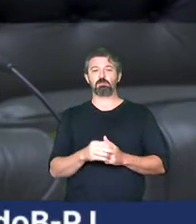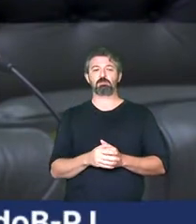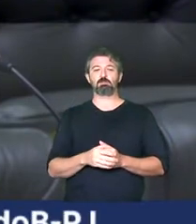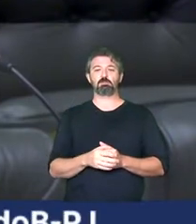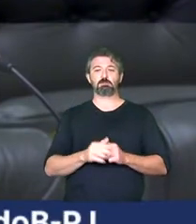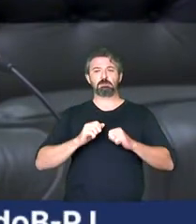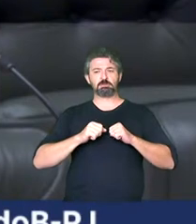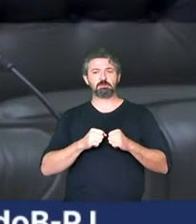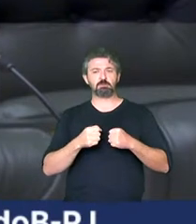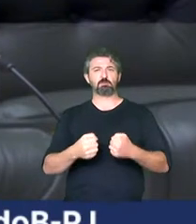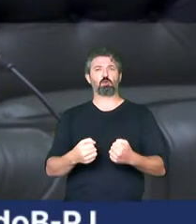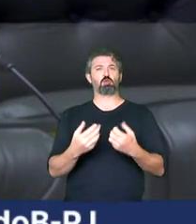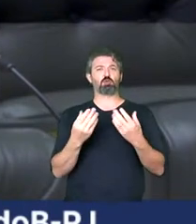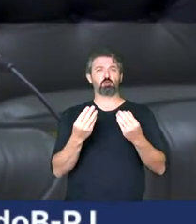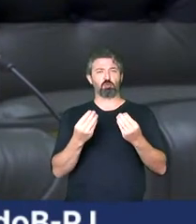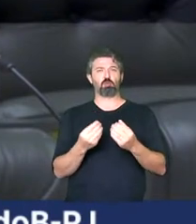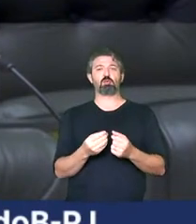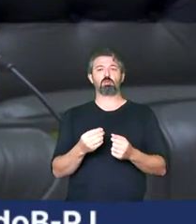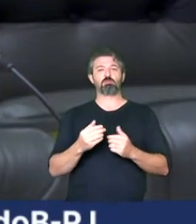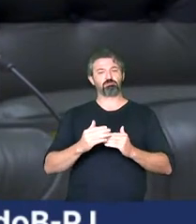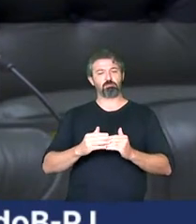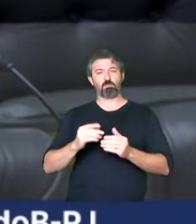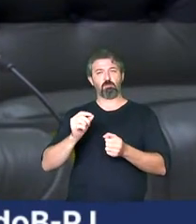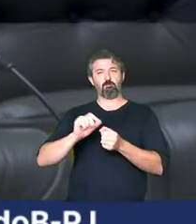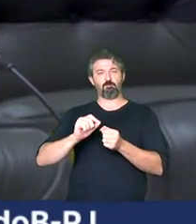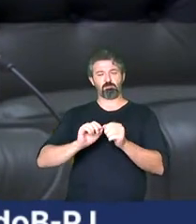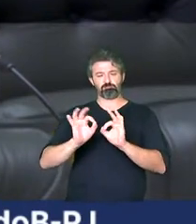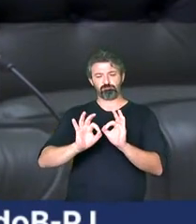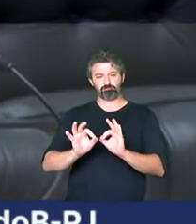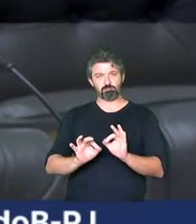DO DEPUTADO CELSO SABINO... E COM MUITO ESFORÇO, MUITA DEDICAÇÃO, CONSTRUIU UM